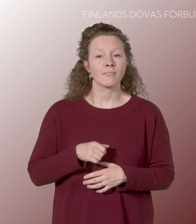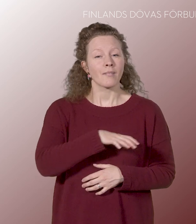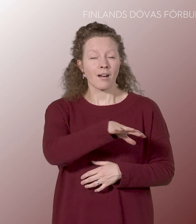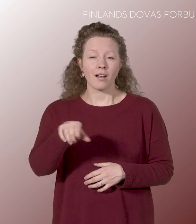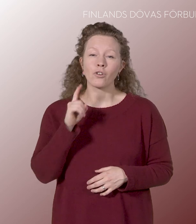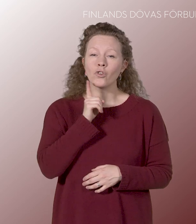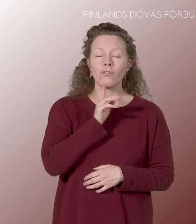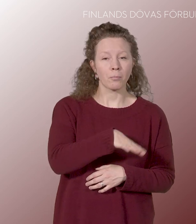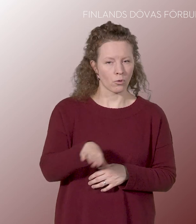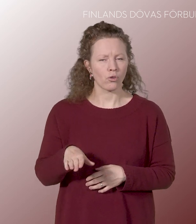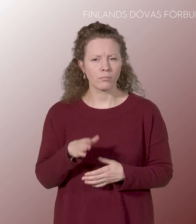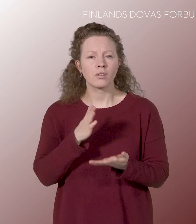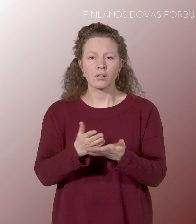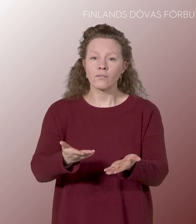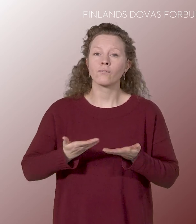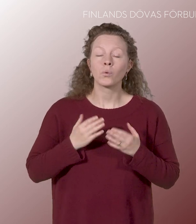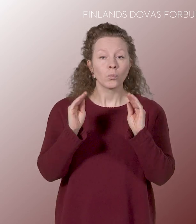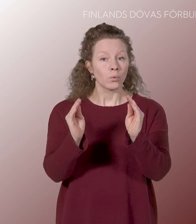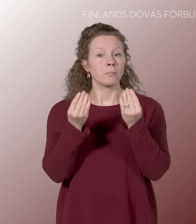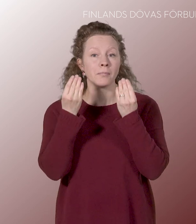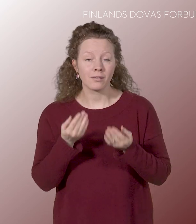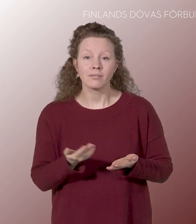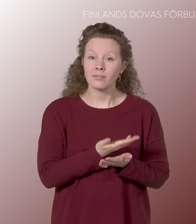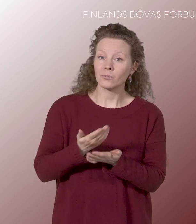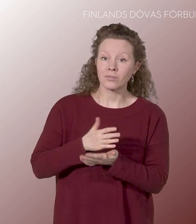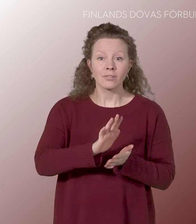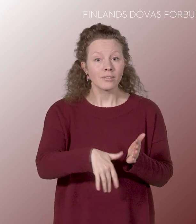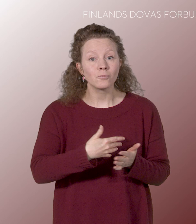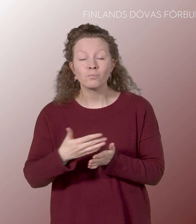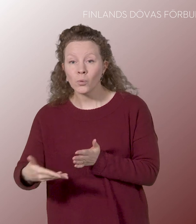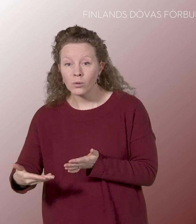Alla döva barn har rätt till kvalitativ, inkluderande, flerspråkig utbildning -